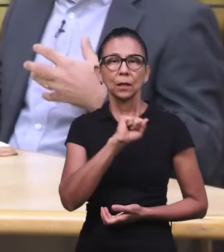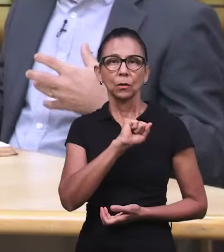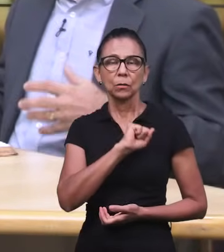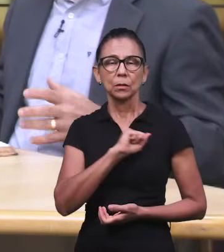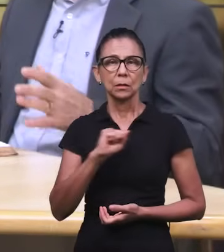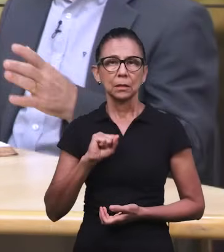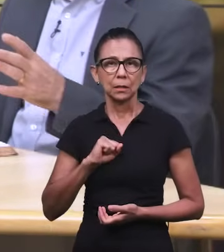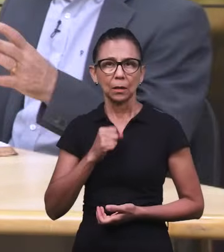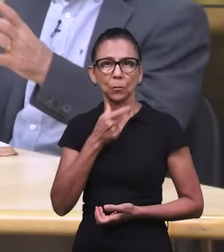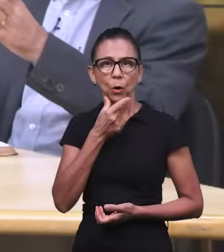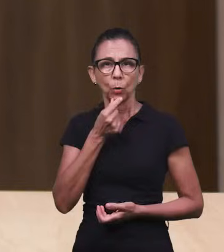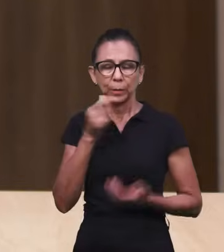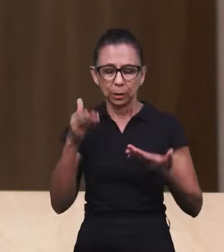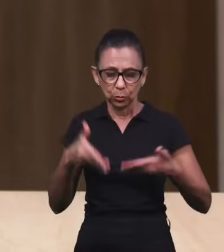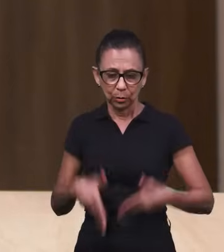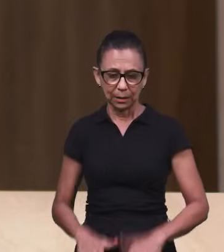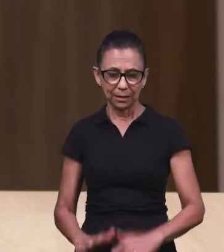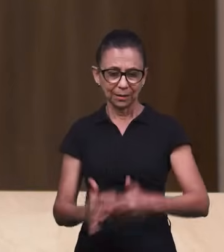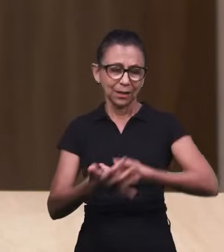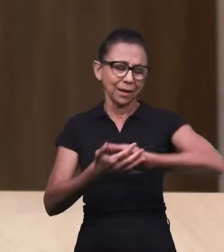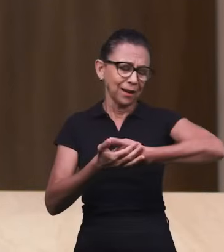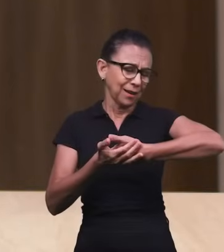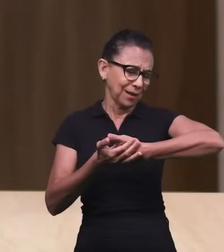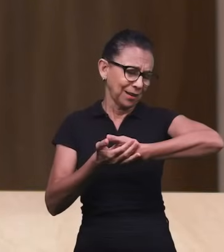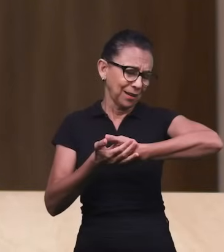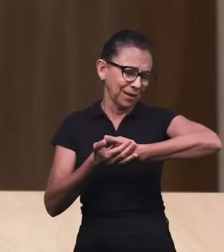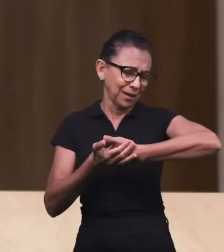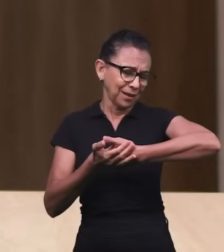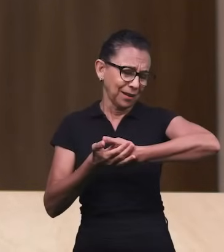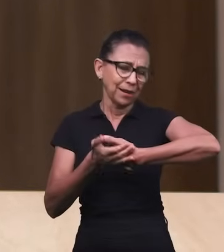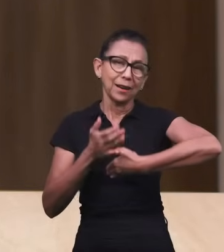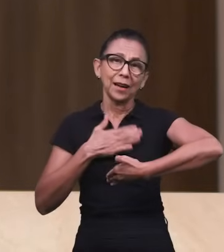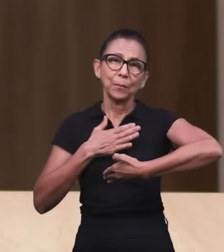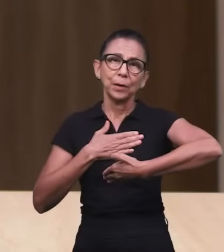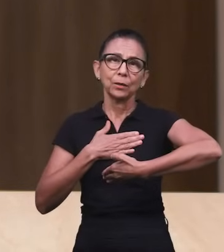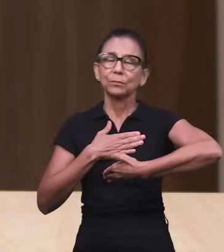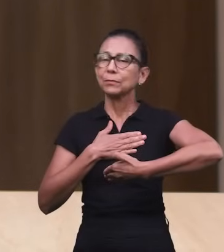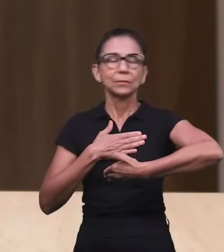deu então pertence a ele então ele entrega Samuel ao senhor entrega mas el não entregou de qualquer